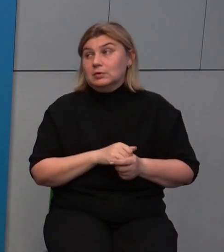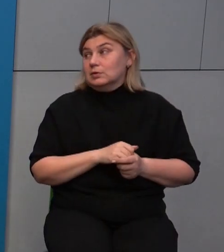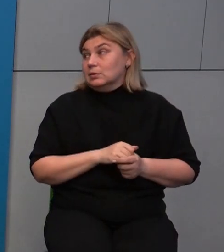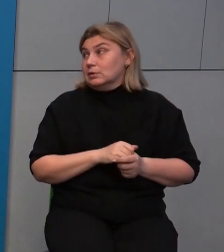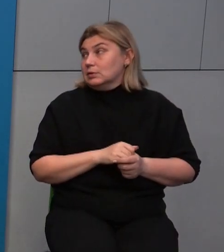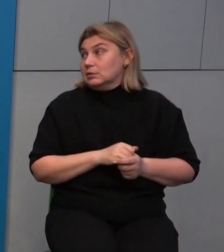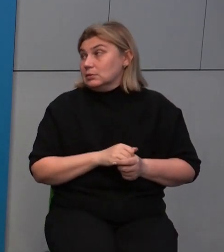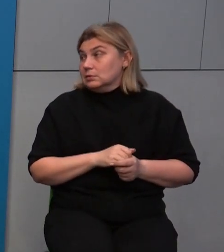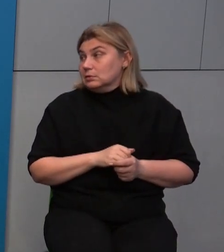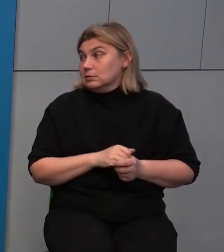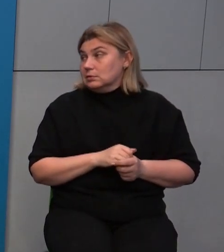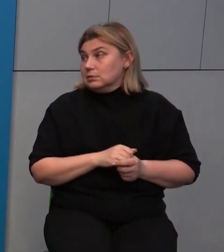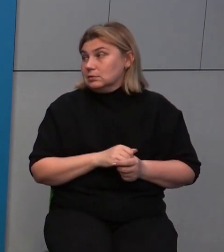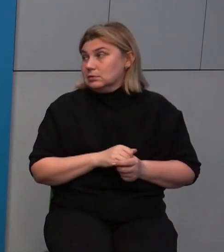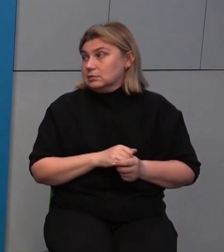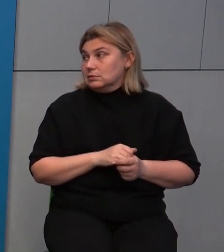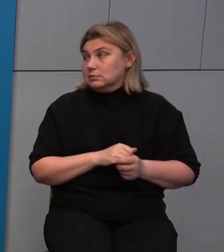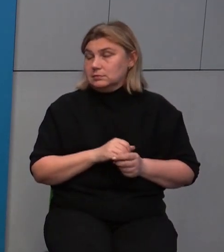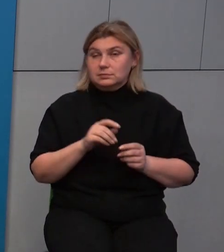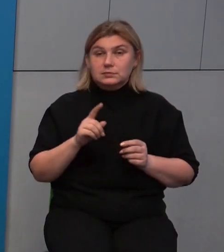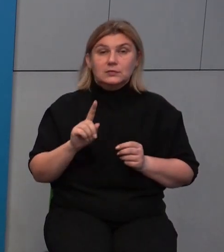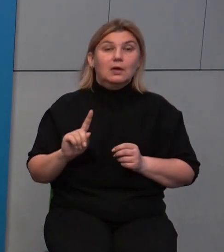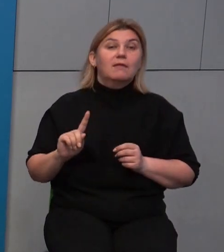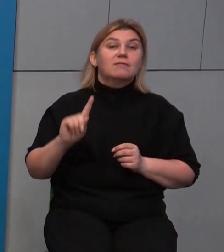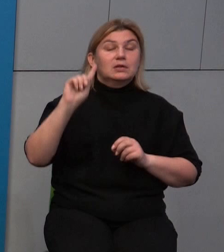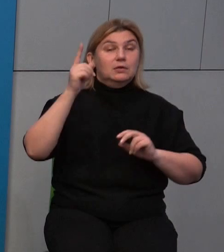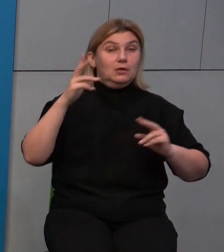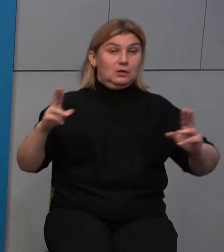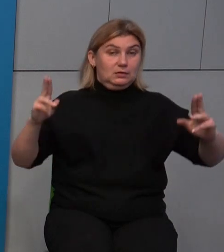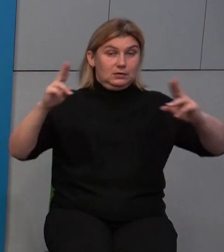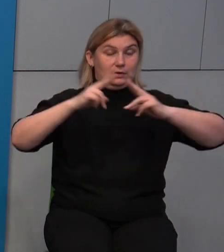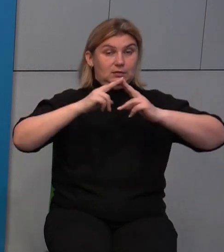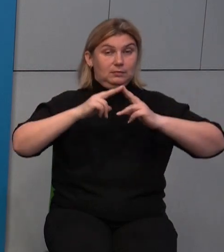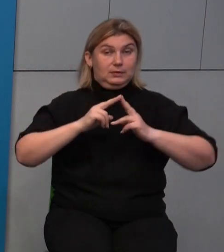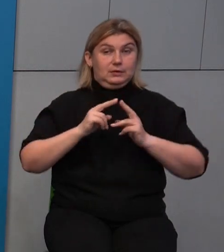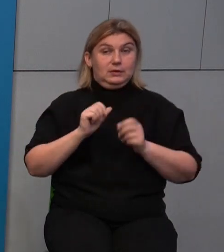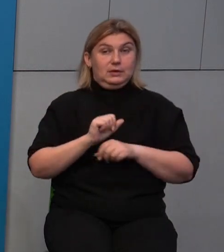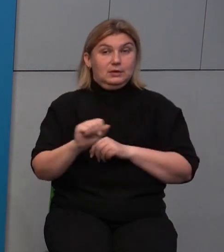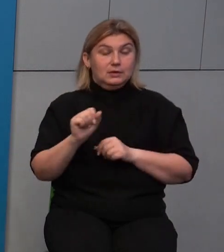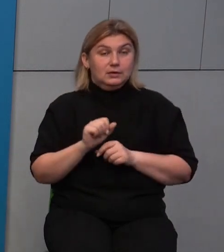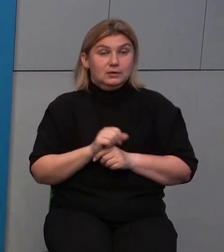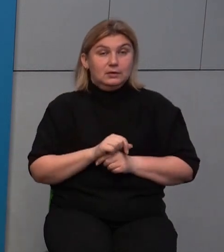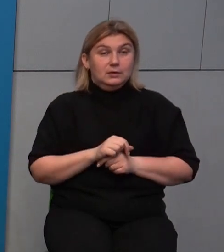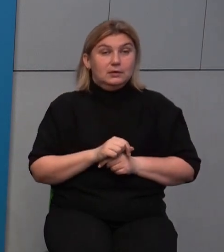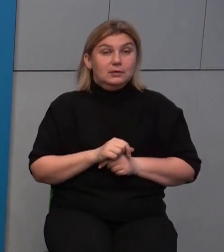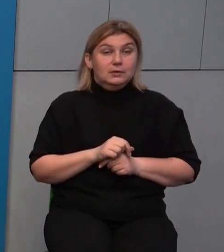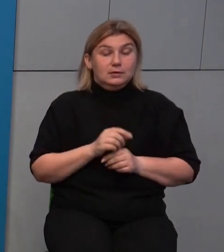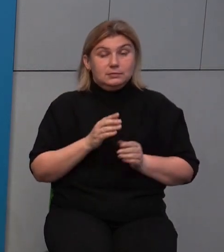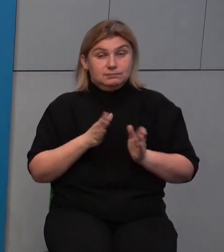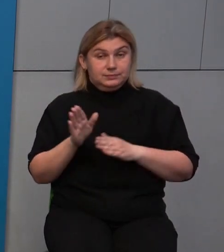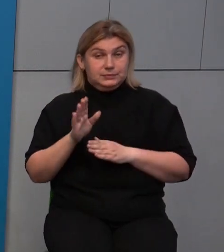jest w "Wysokim Zamku", tylko trzeba tak jakoś pod kątem to przeczytać.